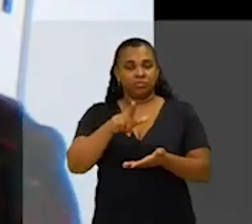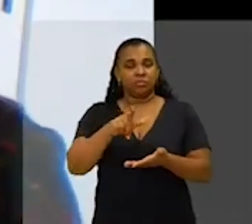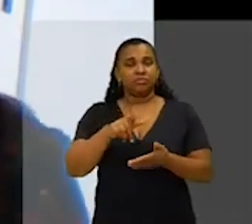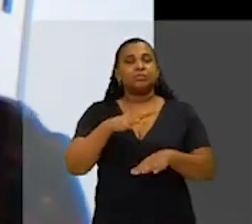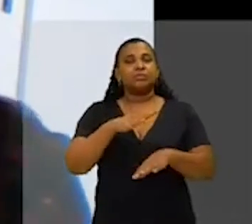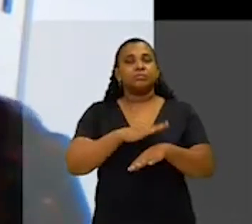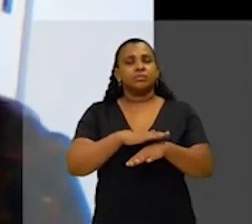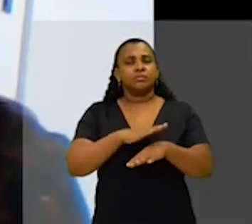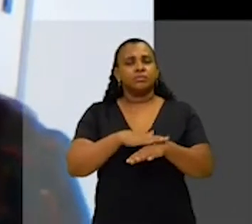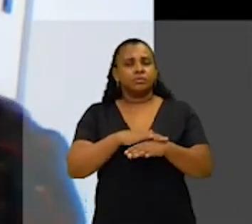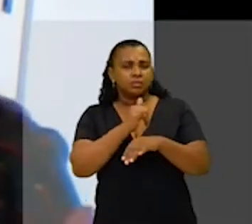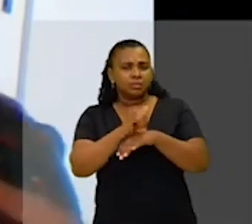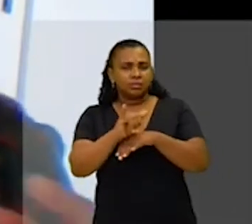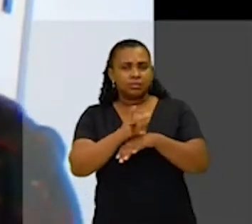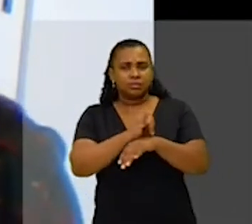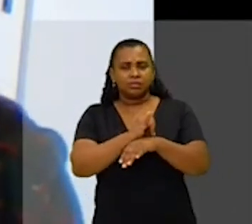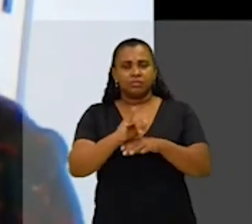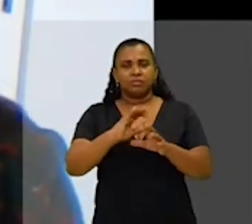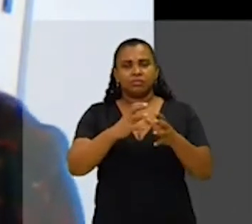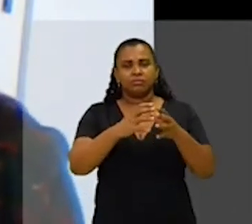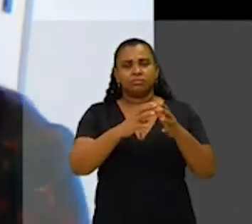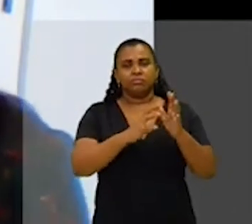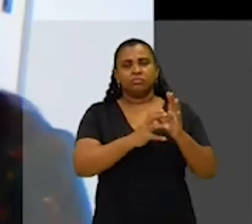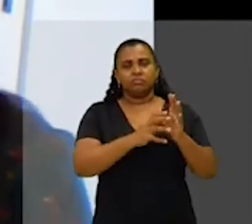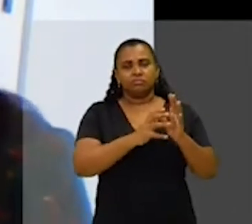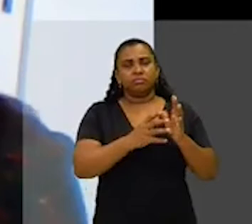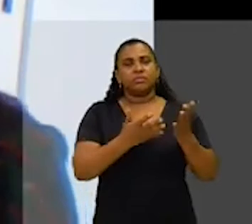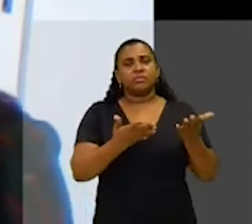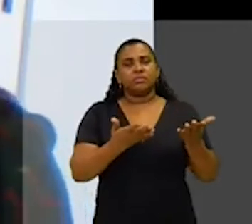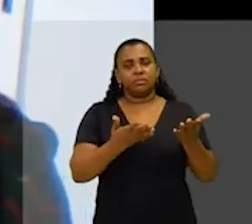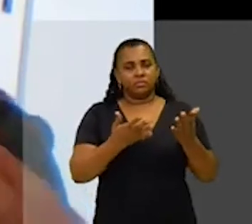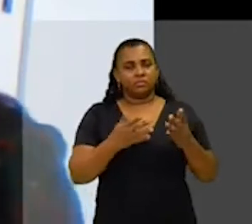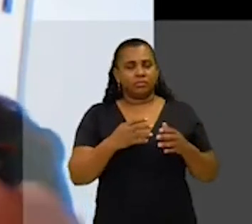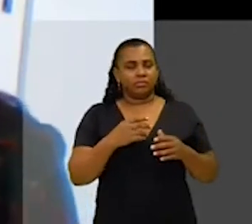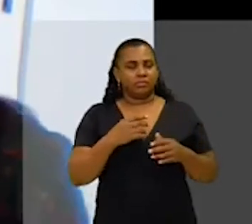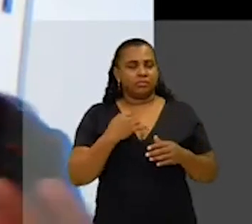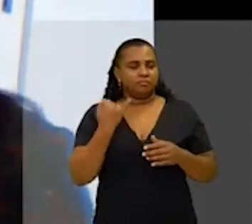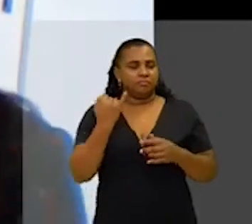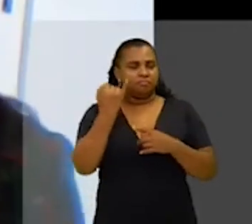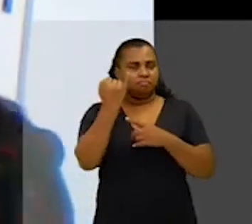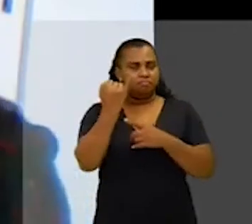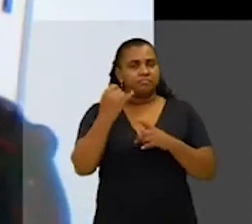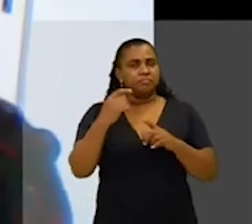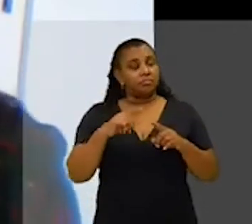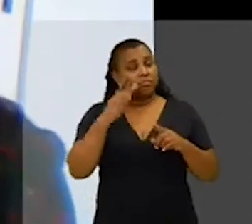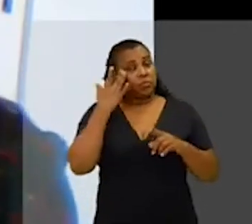se até de Mandato coletivo ele também se torna o status como a gente não sabe como lidar com